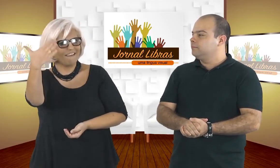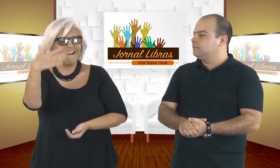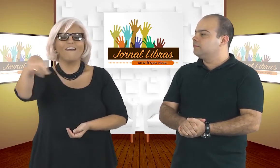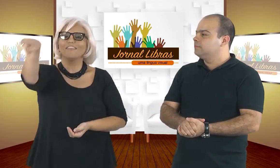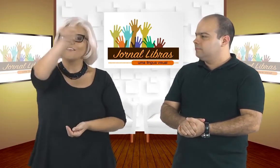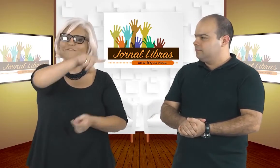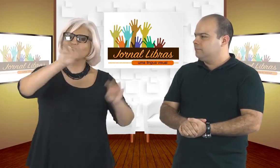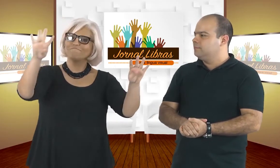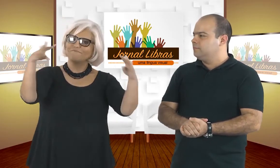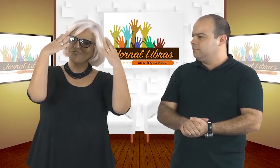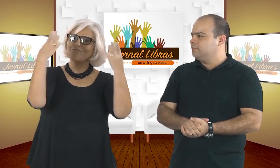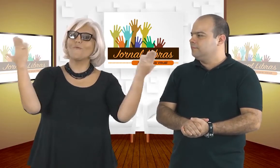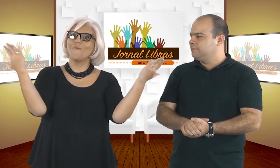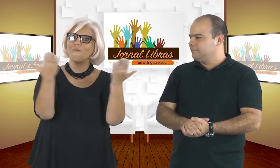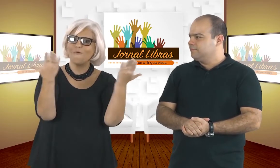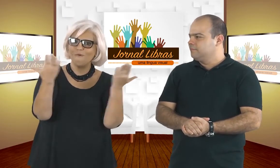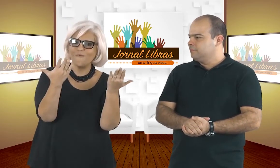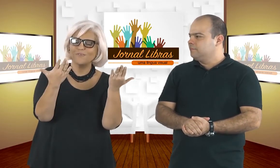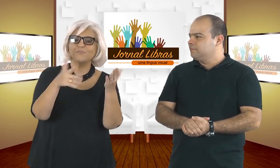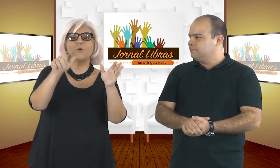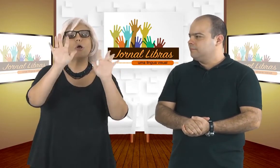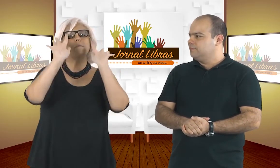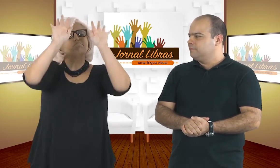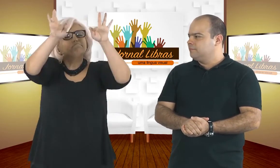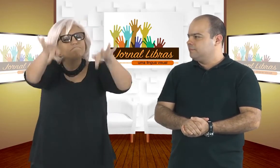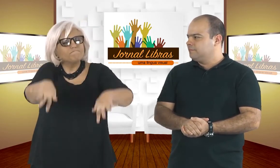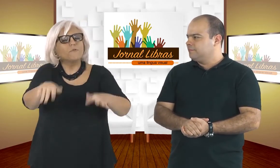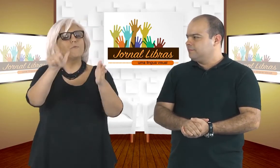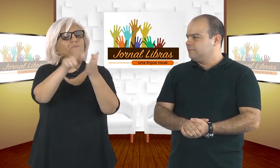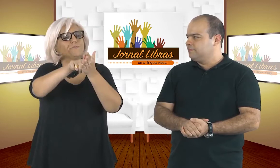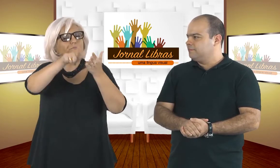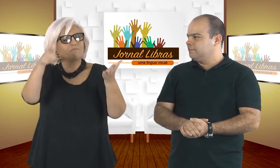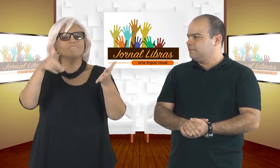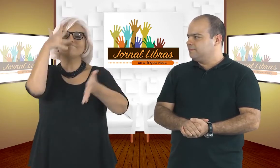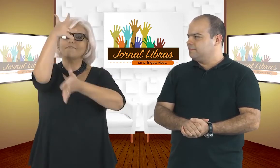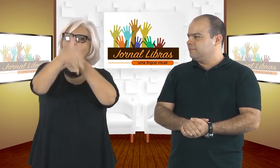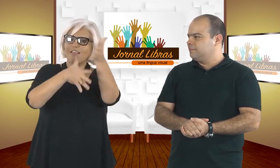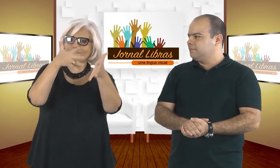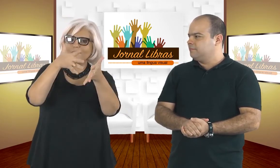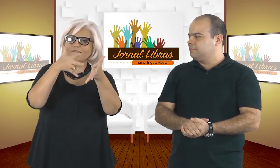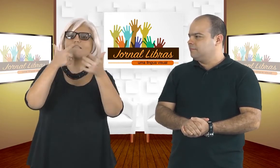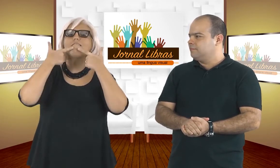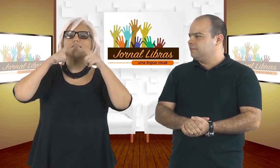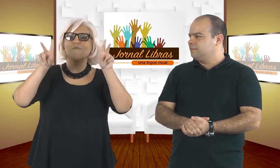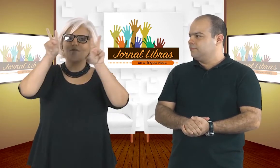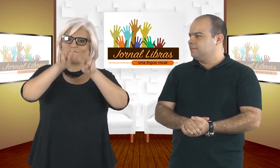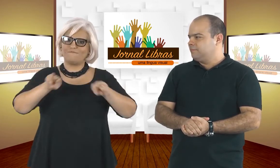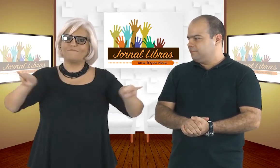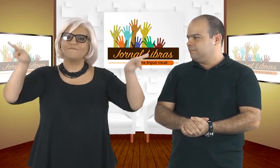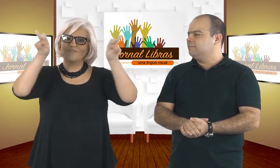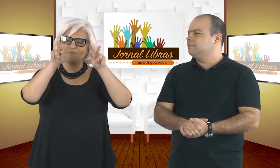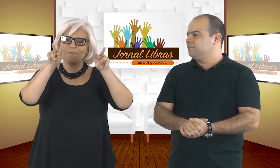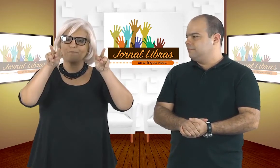Queremos agradecer porque vocês nos viram hoje e este é o final do Jornal Libras: Uma Língua Visual